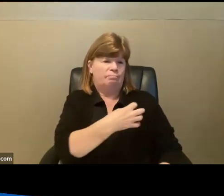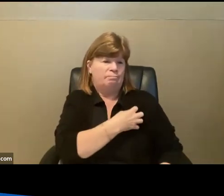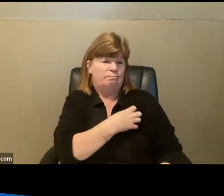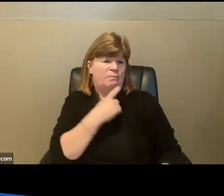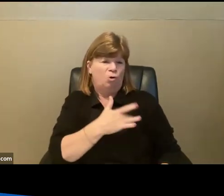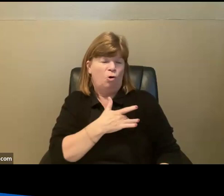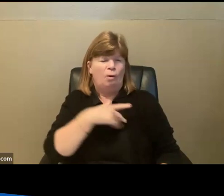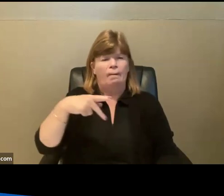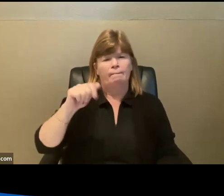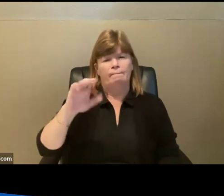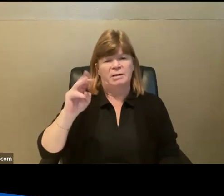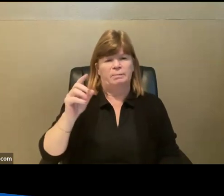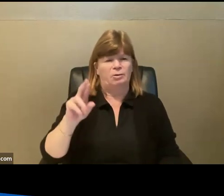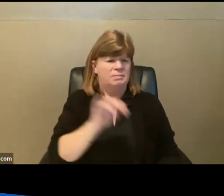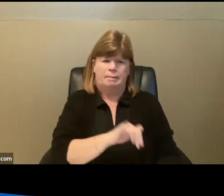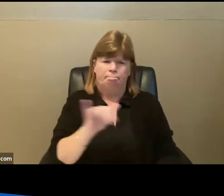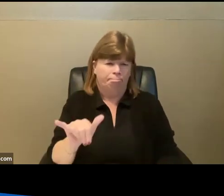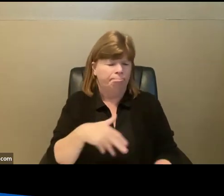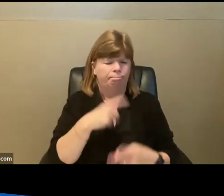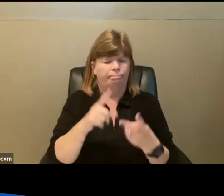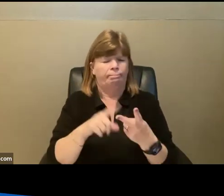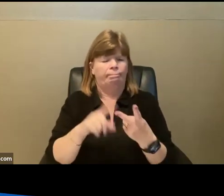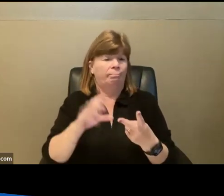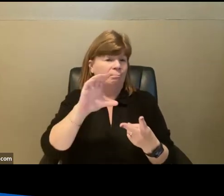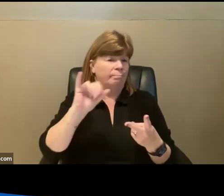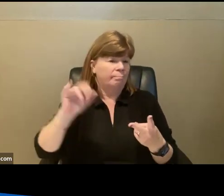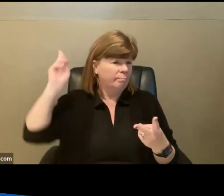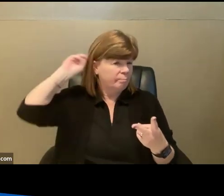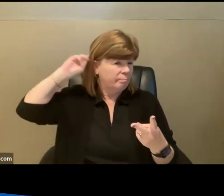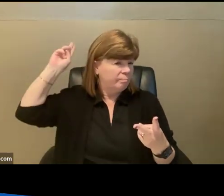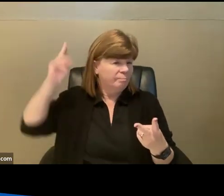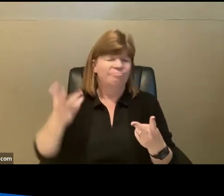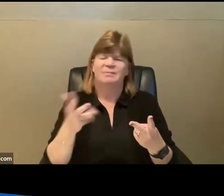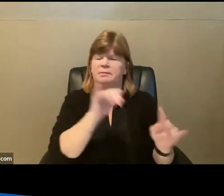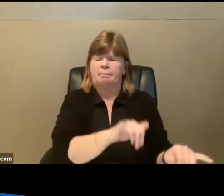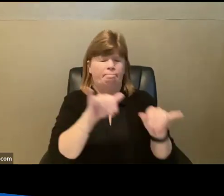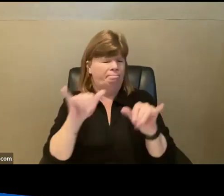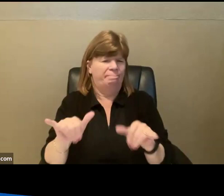eléctrica funcional. Los implantes cocleares para la audición, eso es estimulación eléctrica funcional.